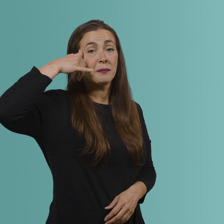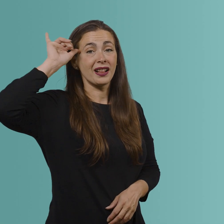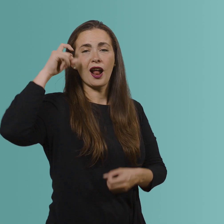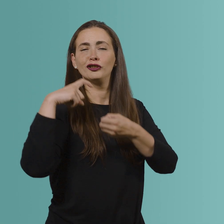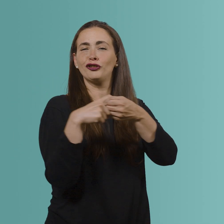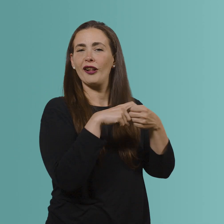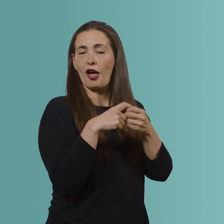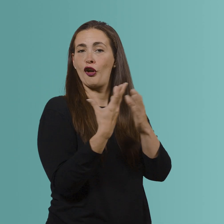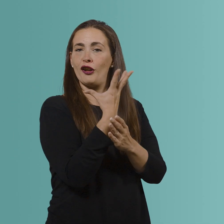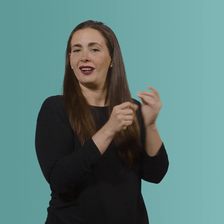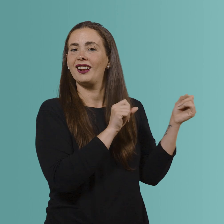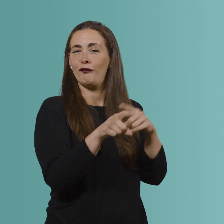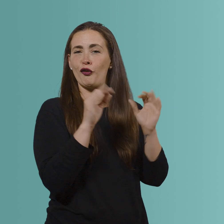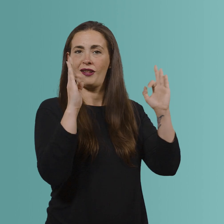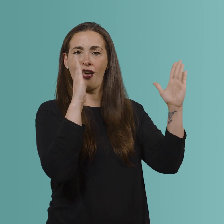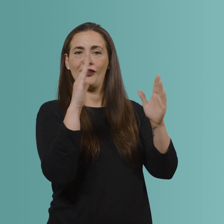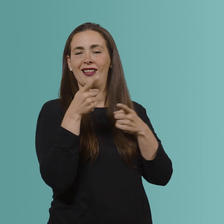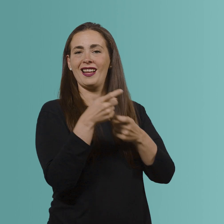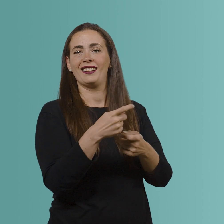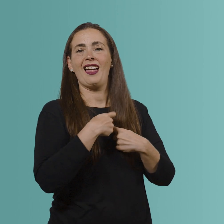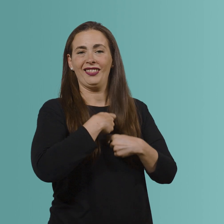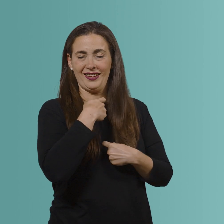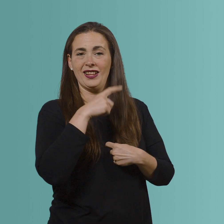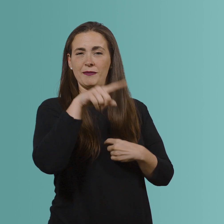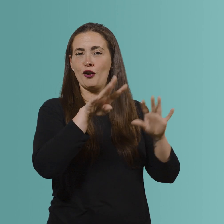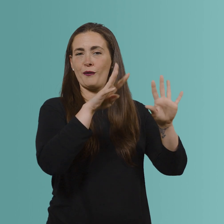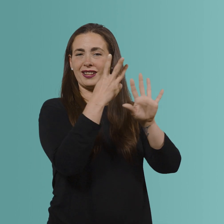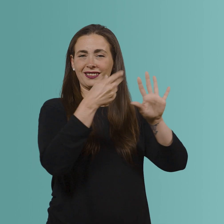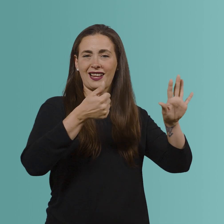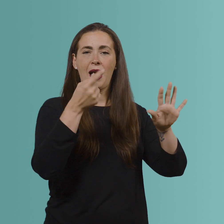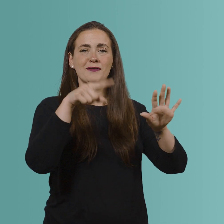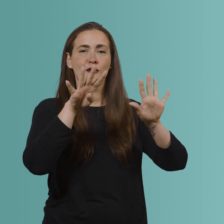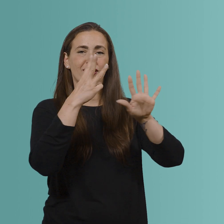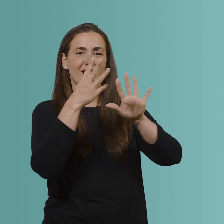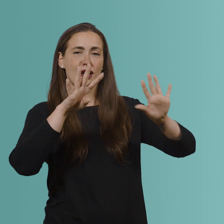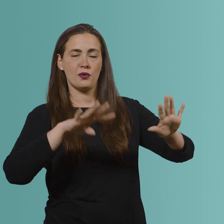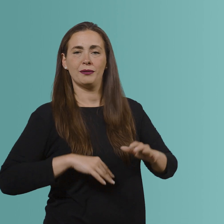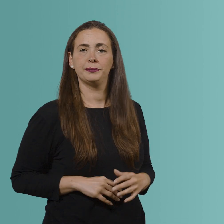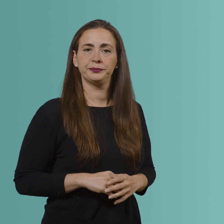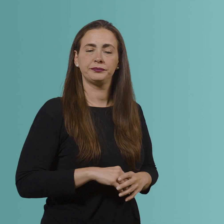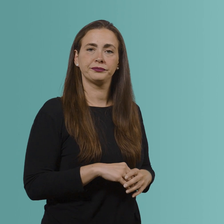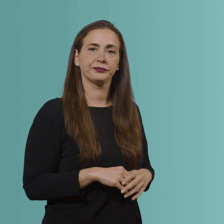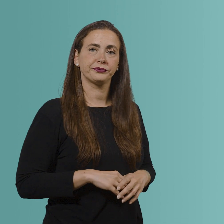La solidaritat de Mataró amb els refugiats durant la Guerra Civil, 1936-1939